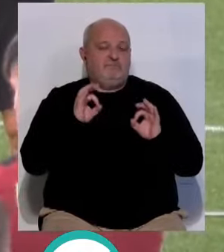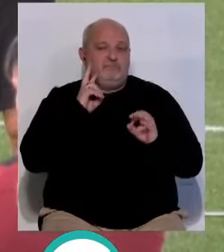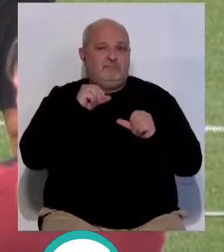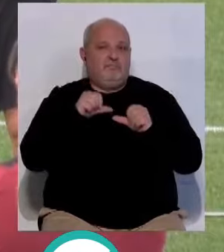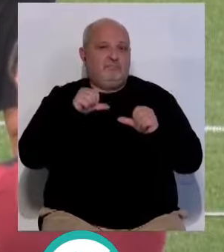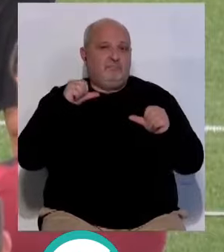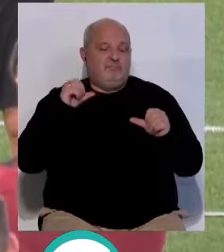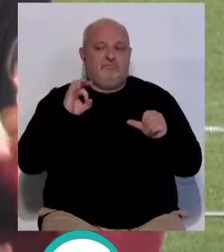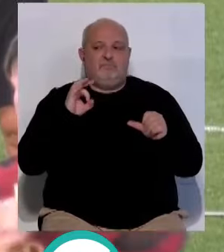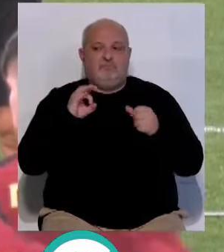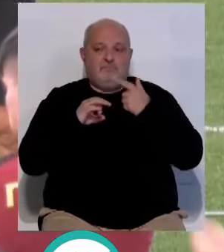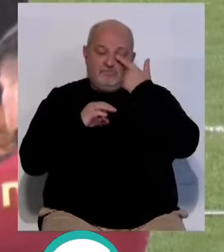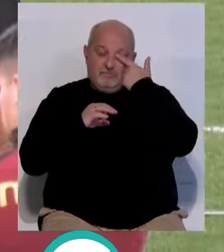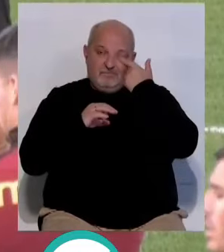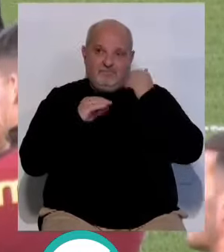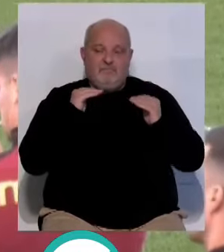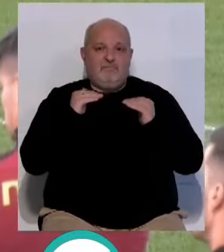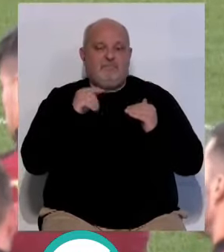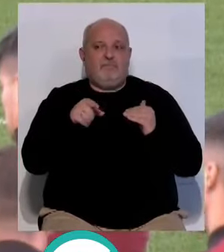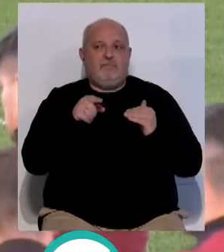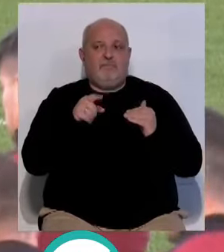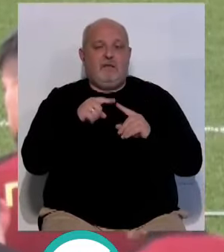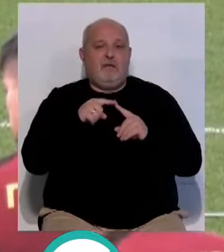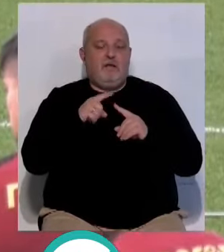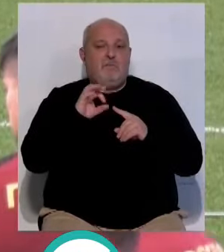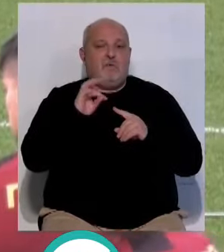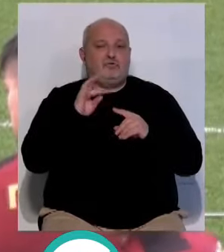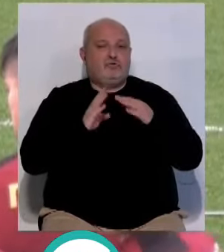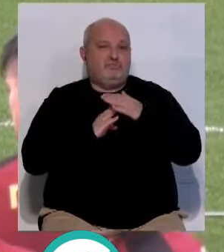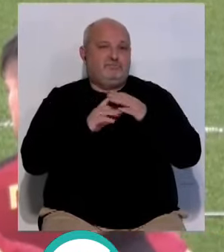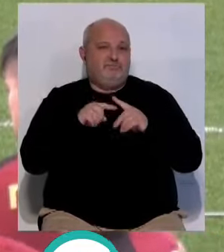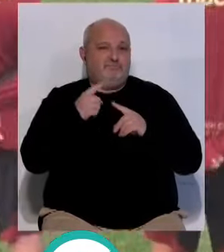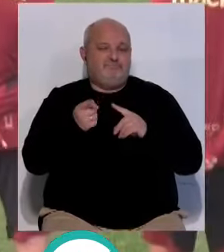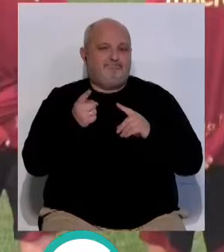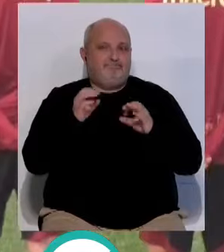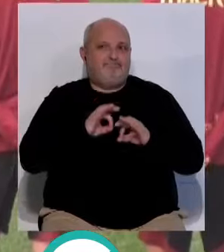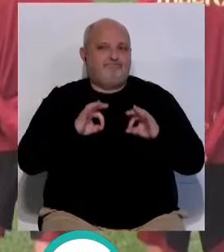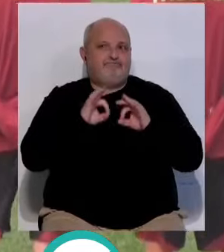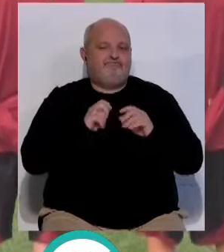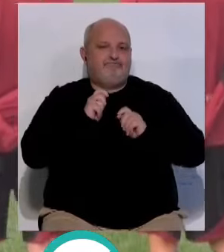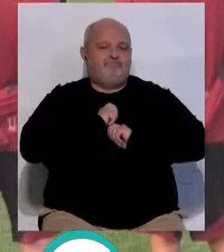en ese momento post parón la verdad es que en ninguno nos ha venido nos ha venido bien